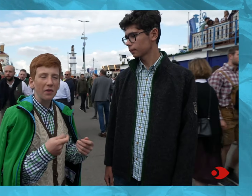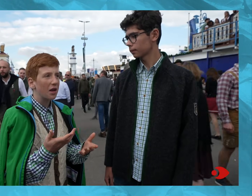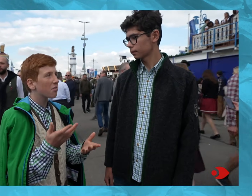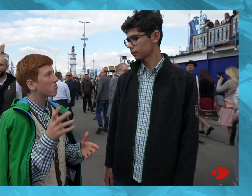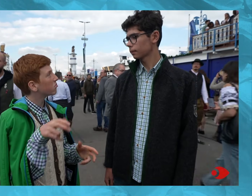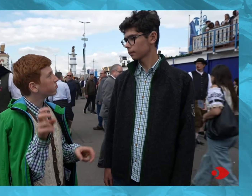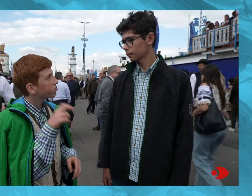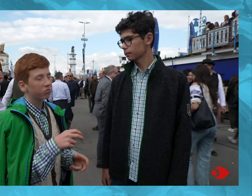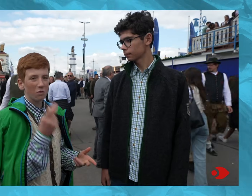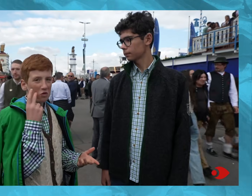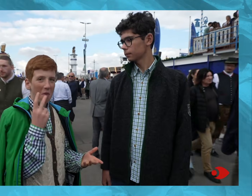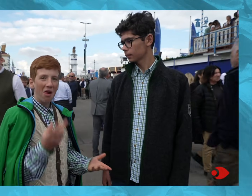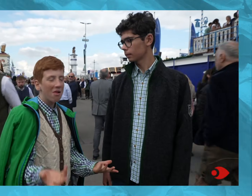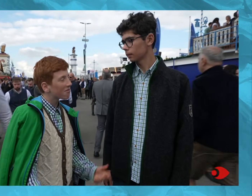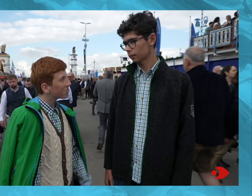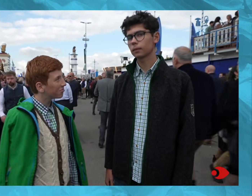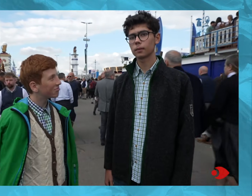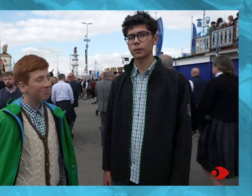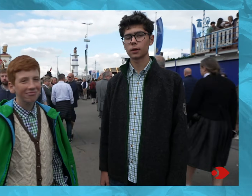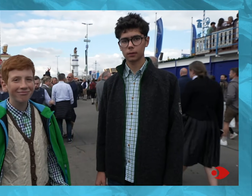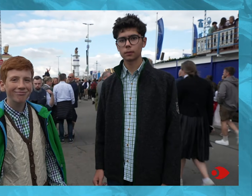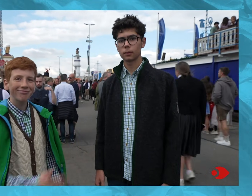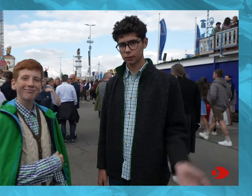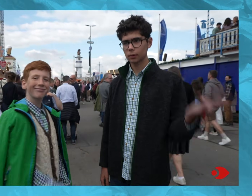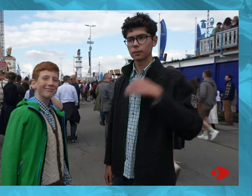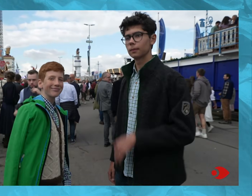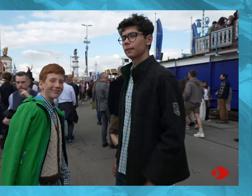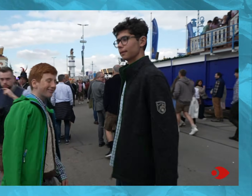schauen wir mal zu den Fahrgeschäften. Los! Ja, komm mit.